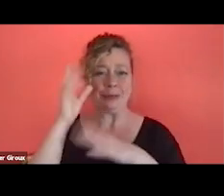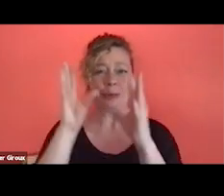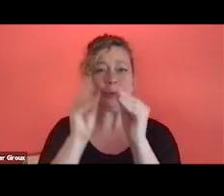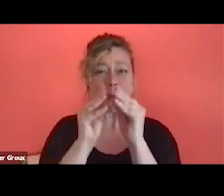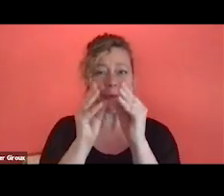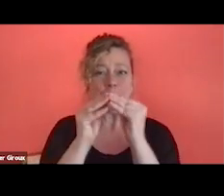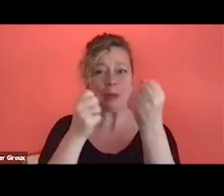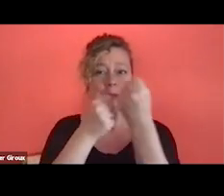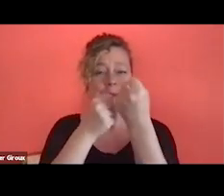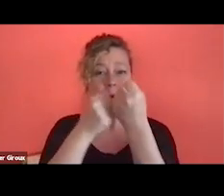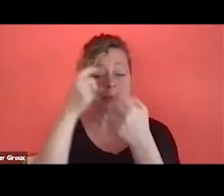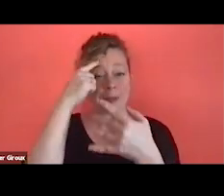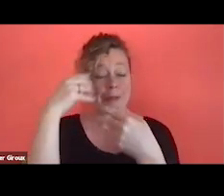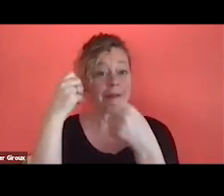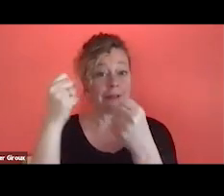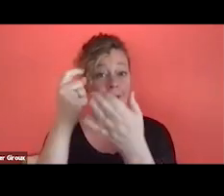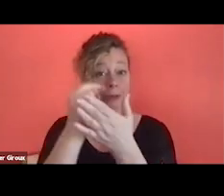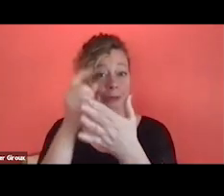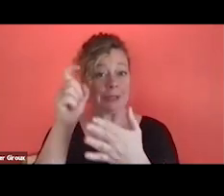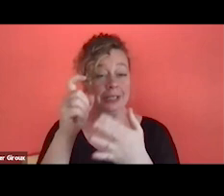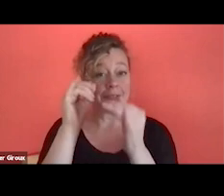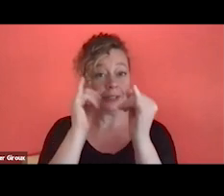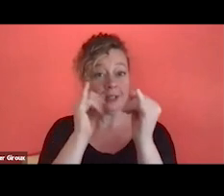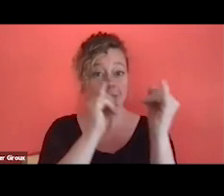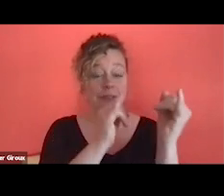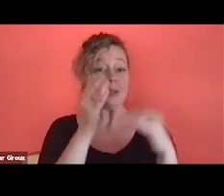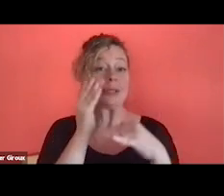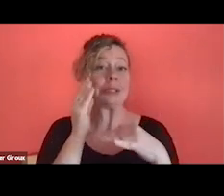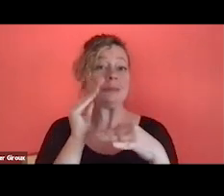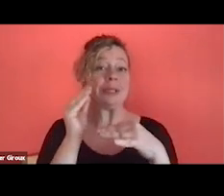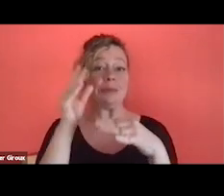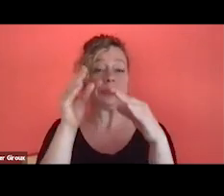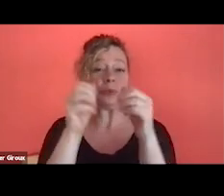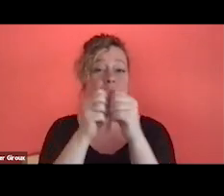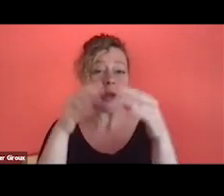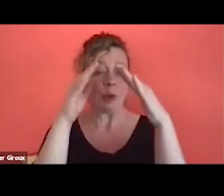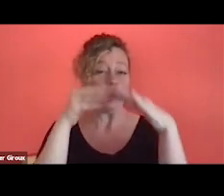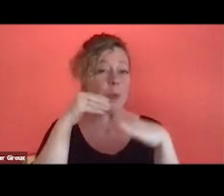"Apoyar las Necesidades de Tratamiento y Salud Mental de las Personas Sin Hogar durante el COVID-19."